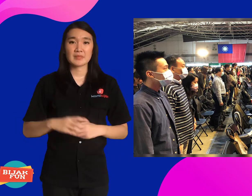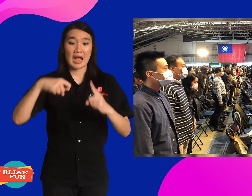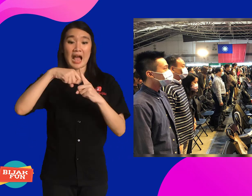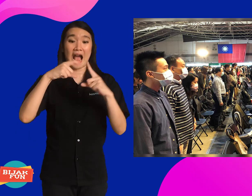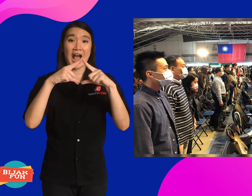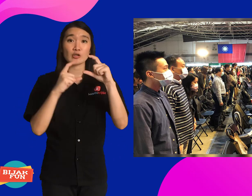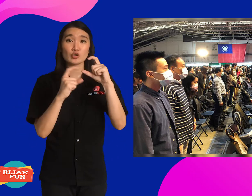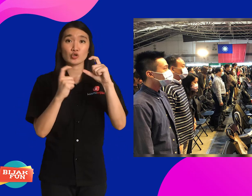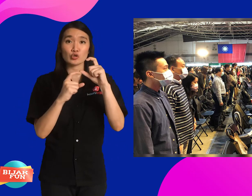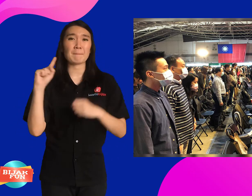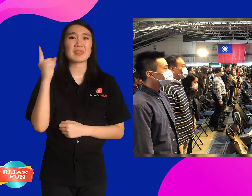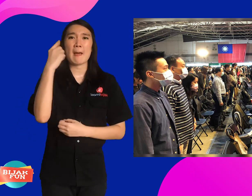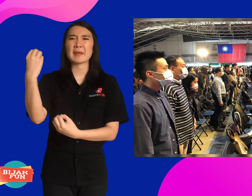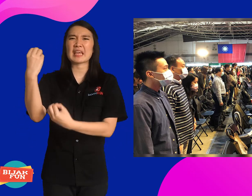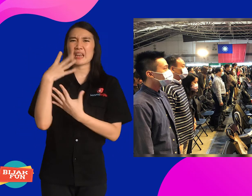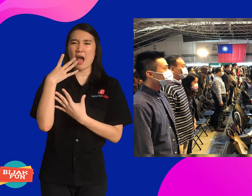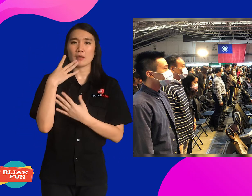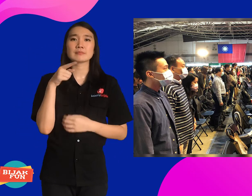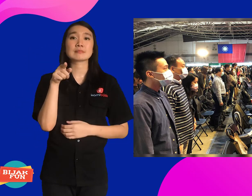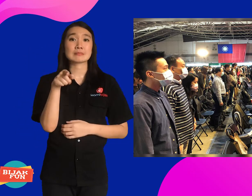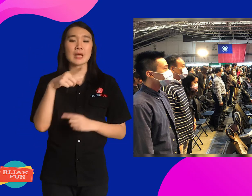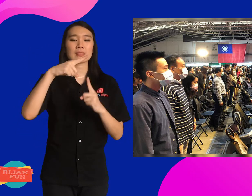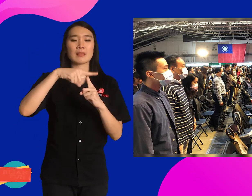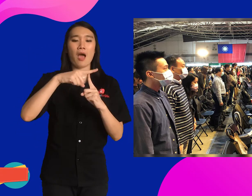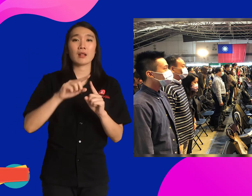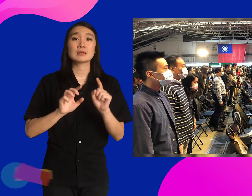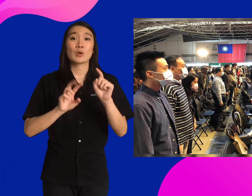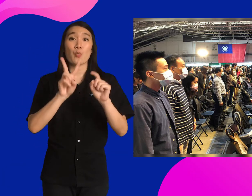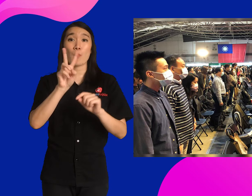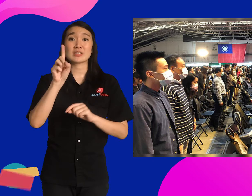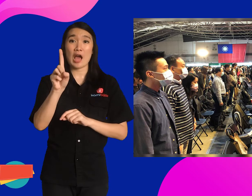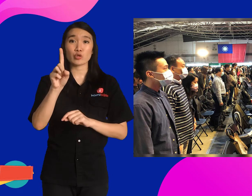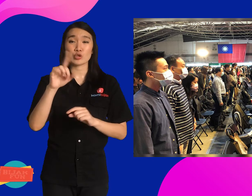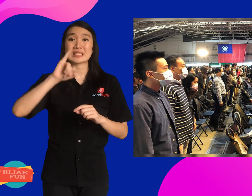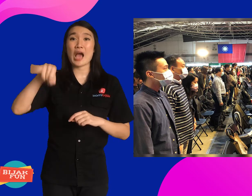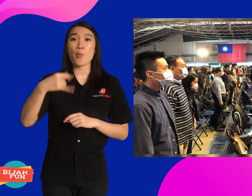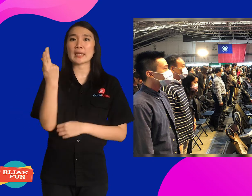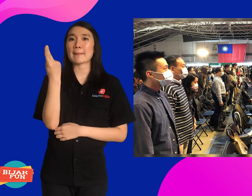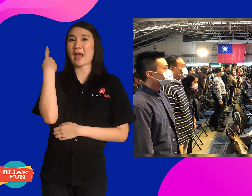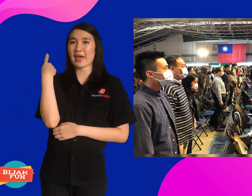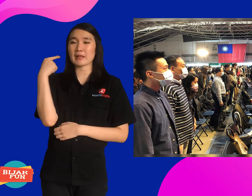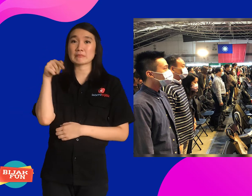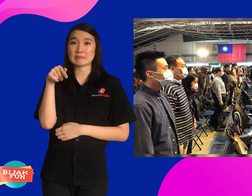Kasus pertama virus Corona masuk ke Taiwan pada 21 Januari.